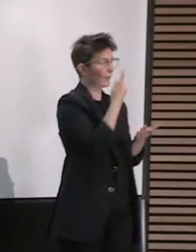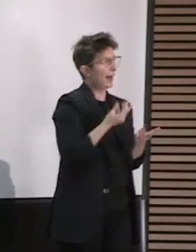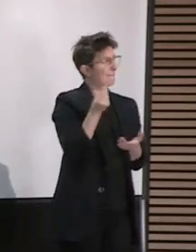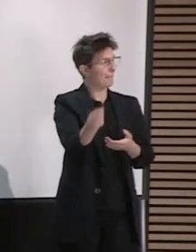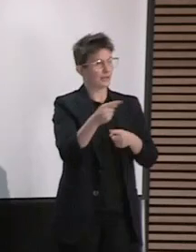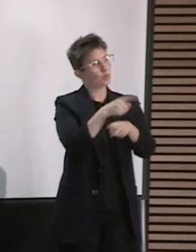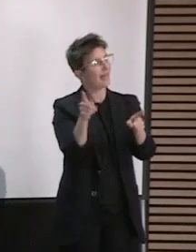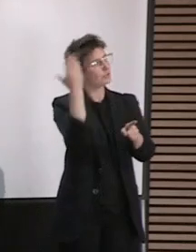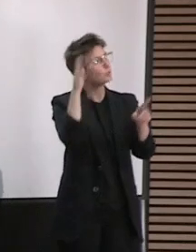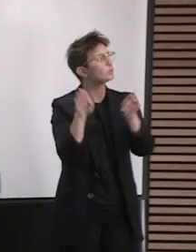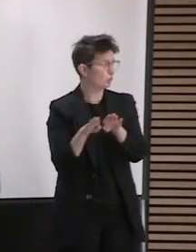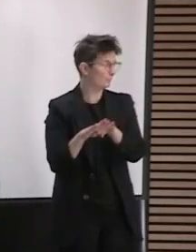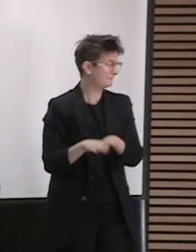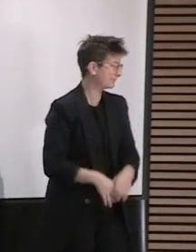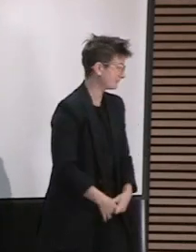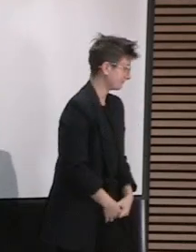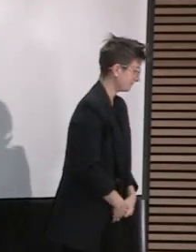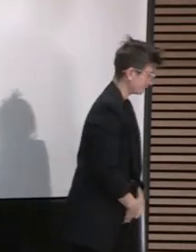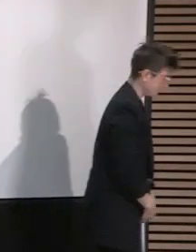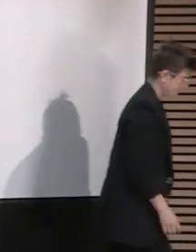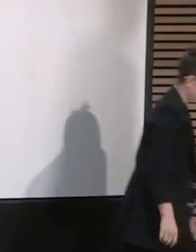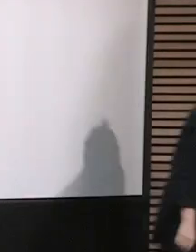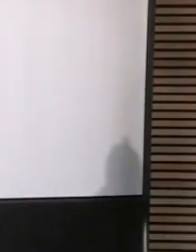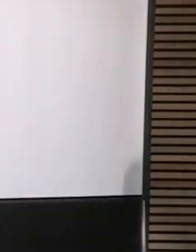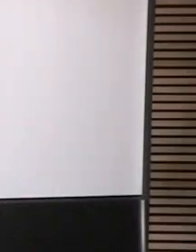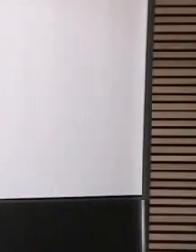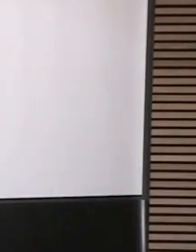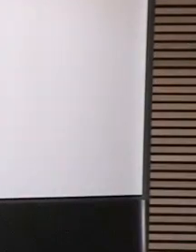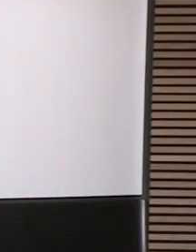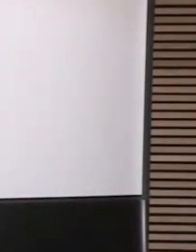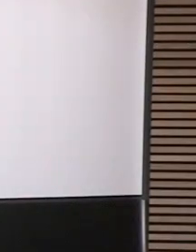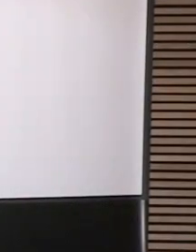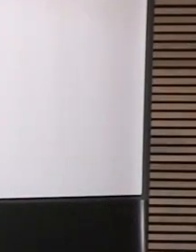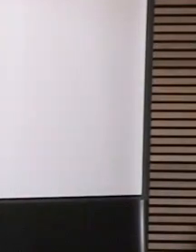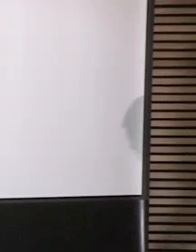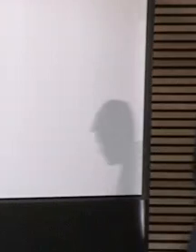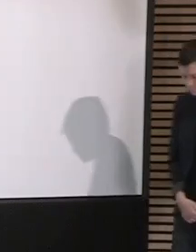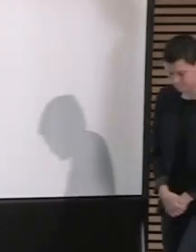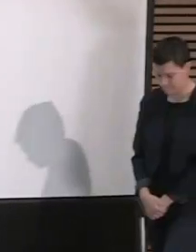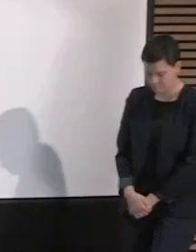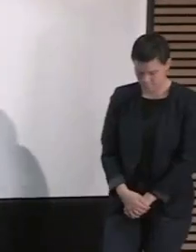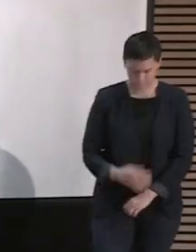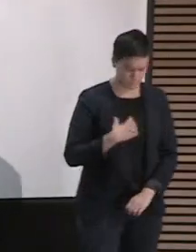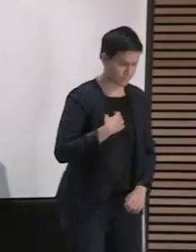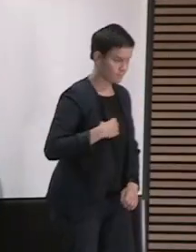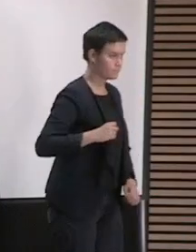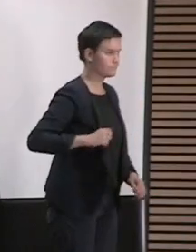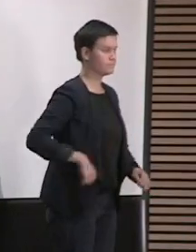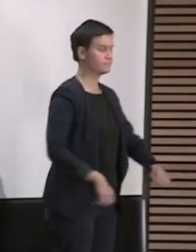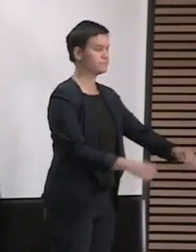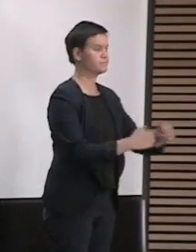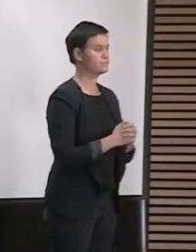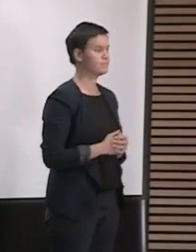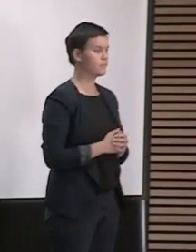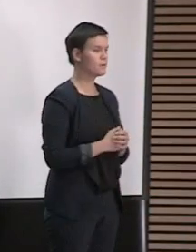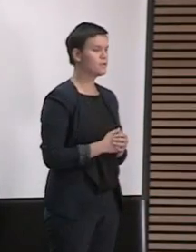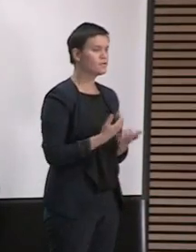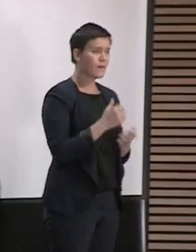mea motuhake, kei te whakapau